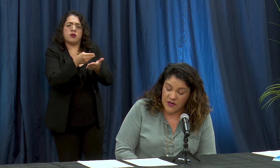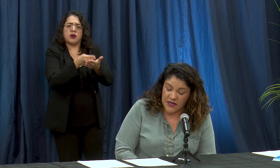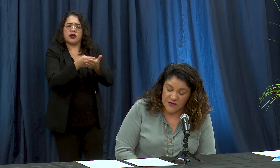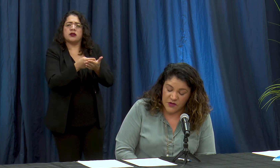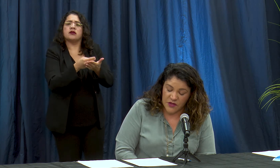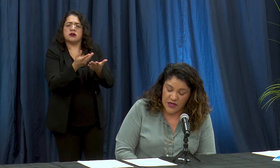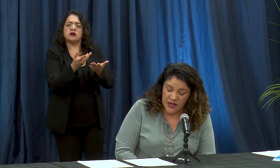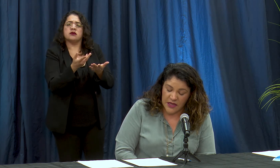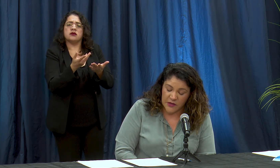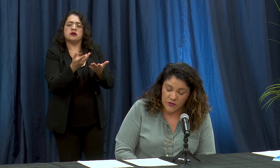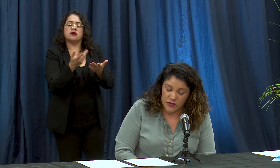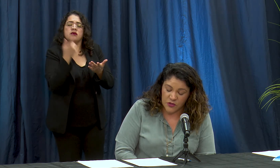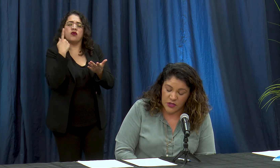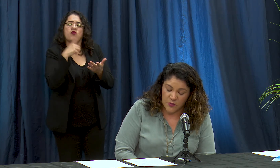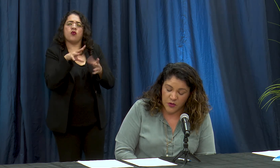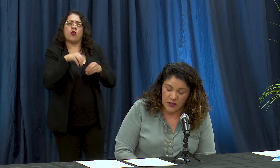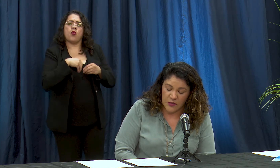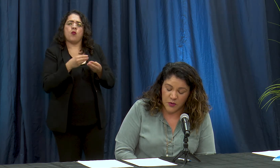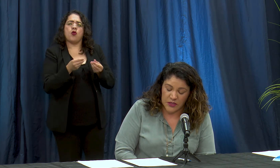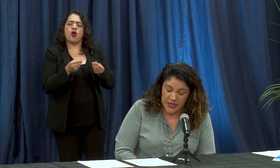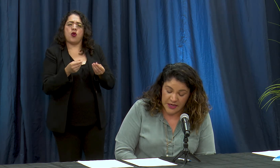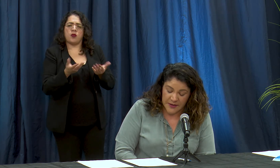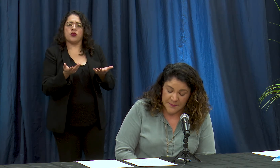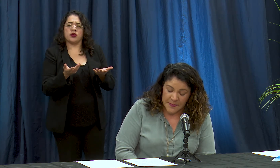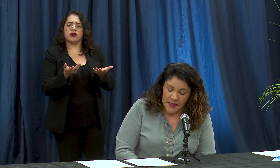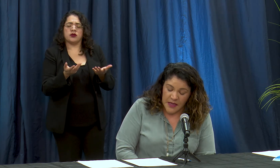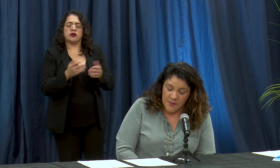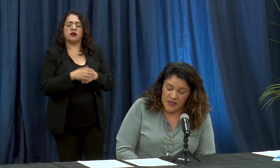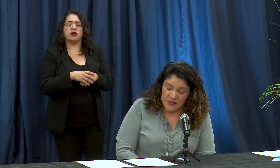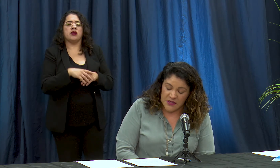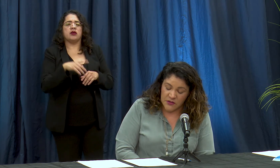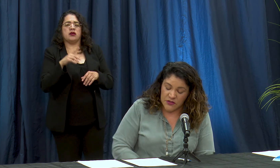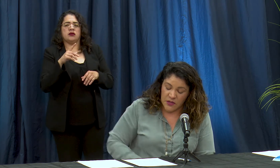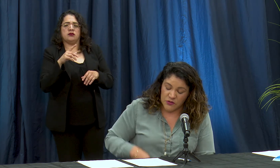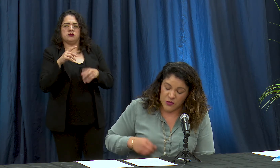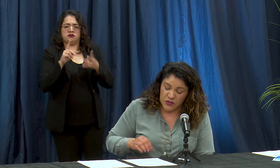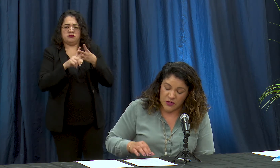dole olivio dela hakushi on epoch Ipoh Kataria mientras tanto estamos monetary